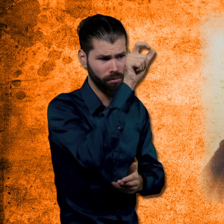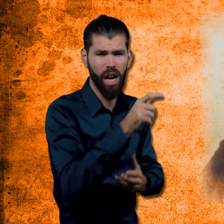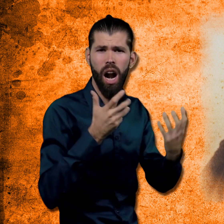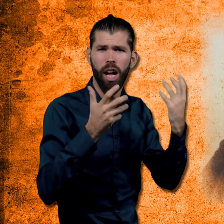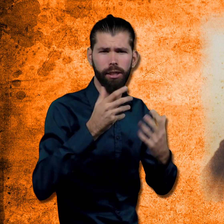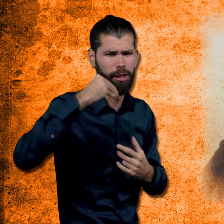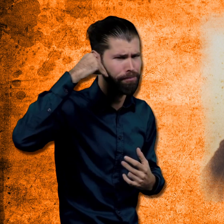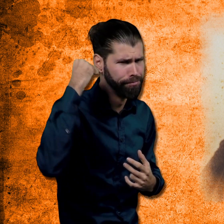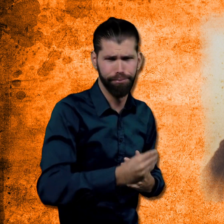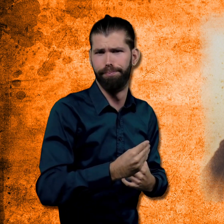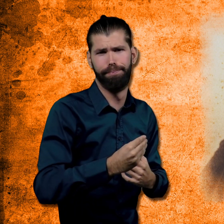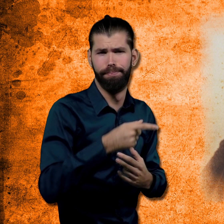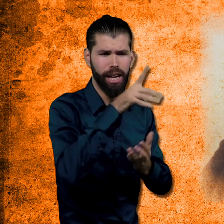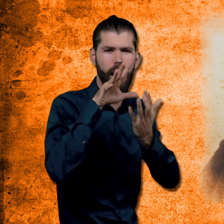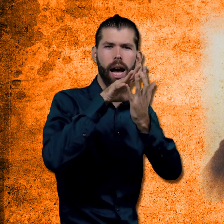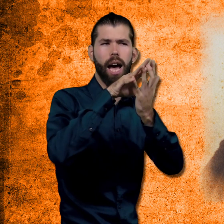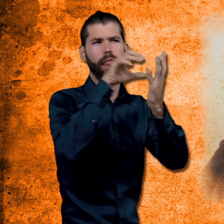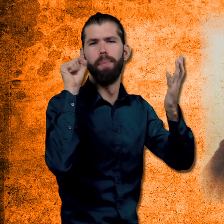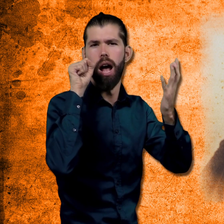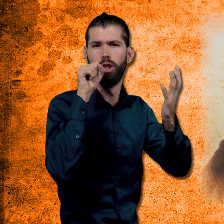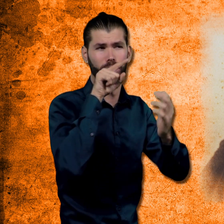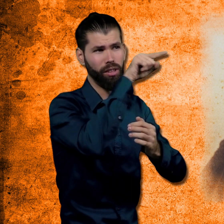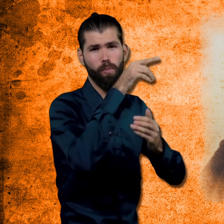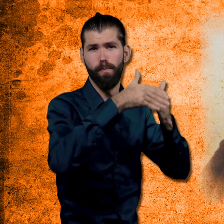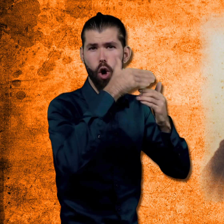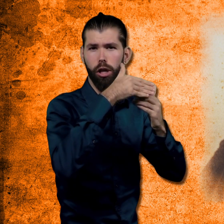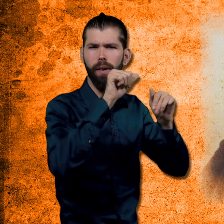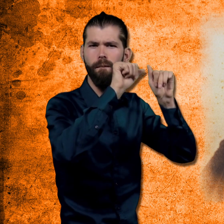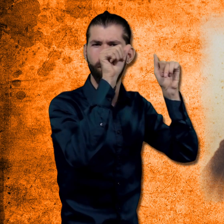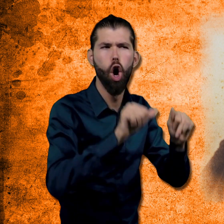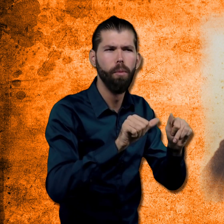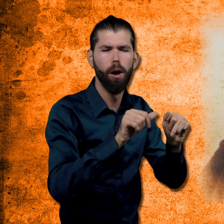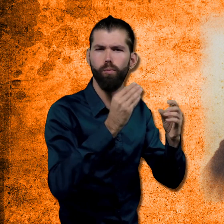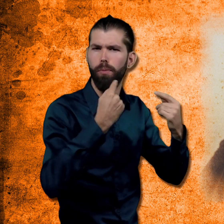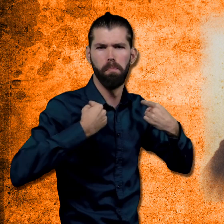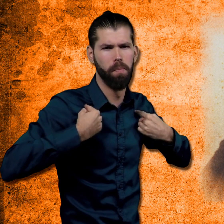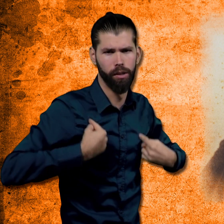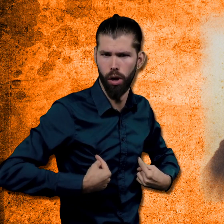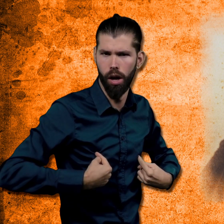Gaudí, arquitecte i artista genial, va fer una interpretació molt personal del Modernisme,